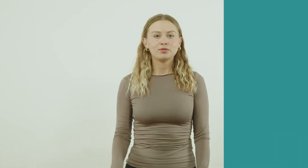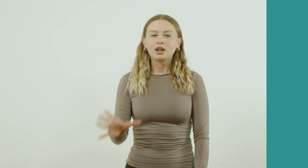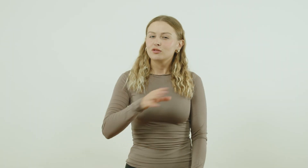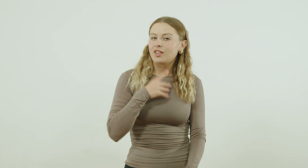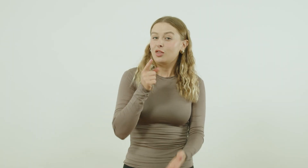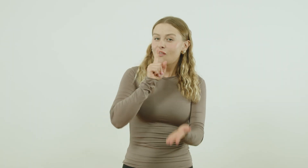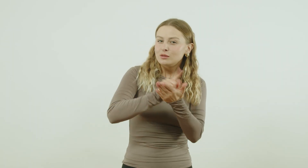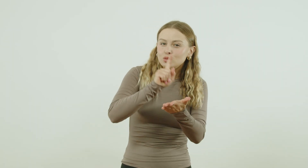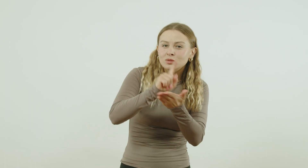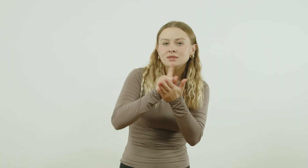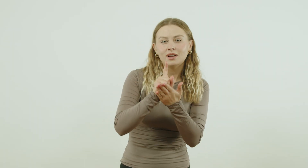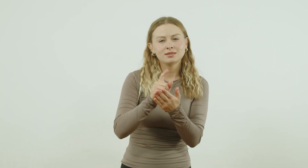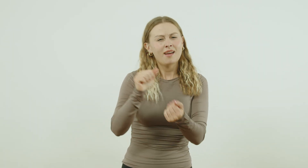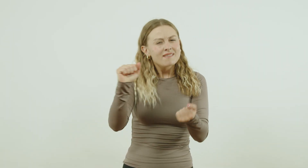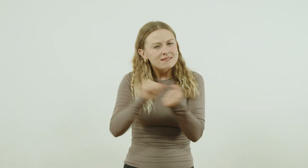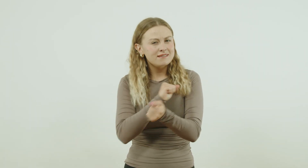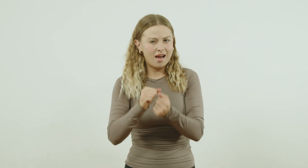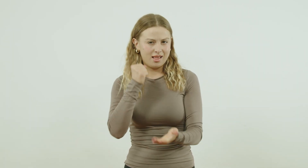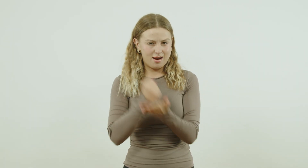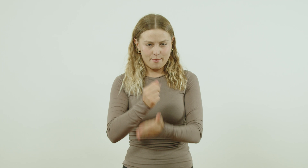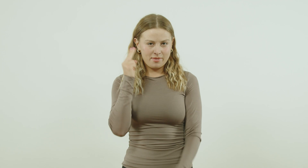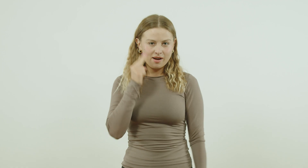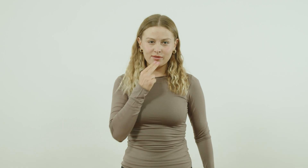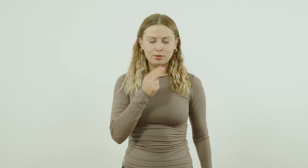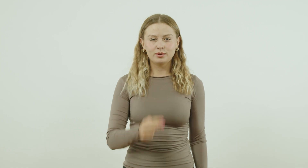Aby celebrować nasze osiągnięcia i walczyć o prawa głuchych.